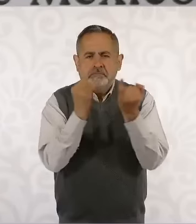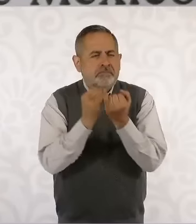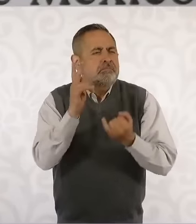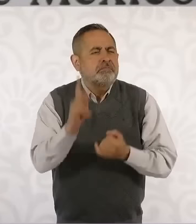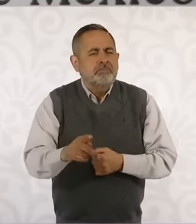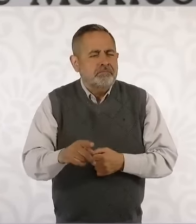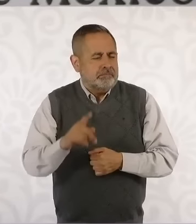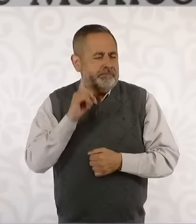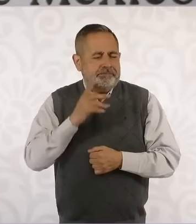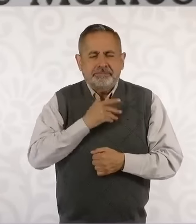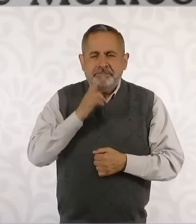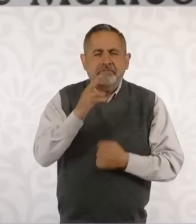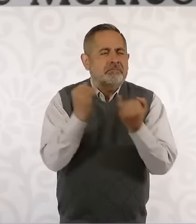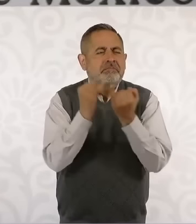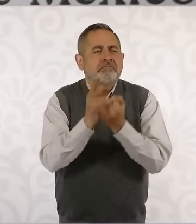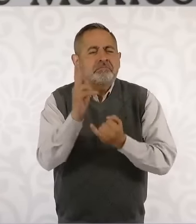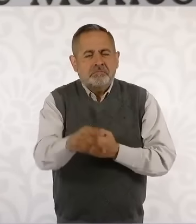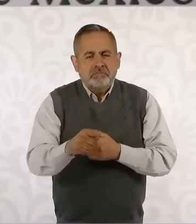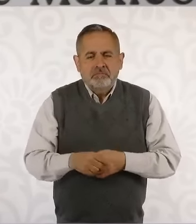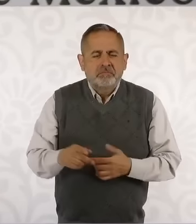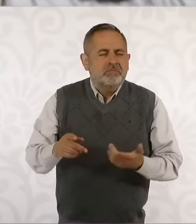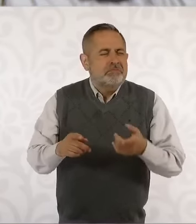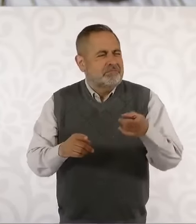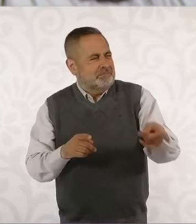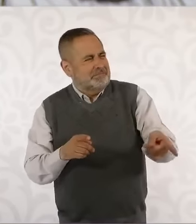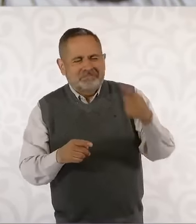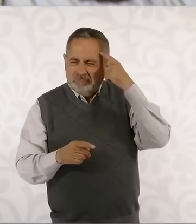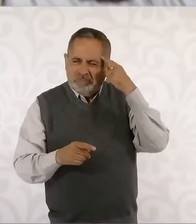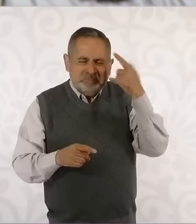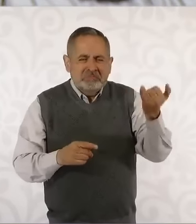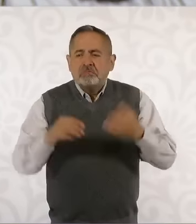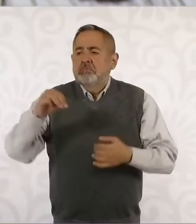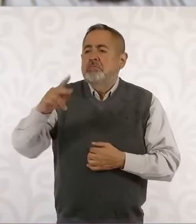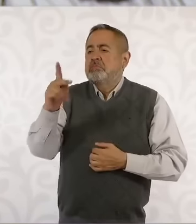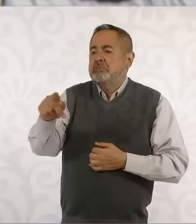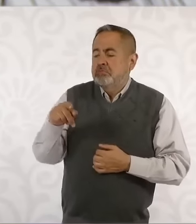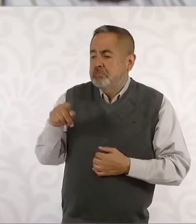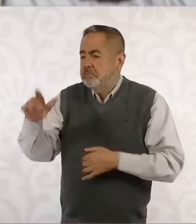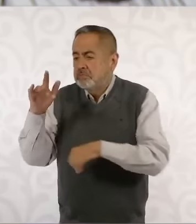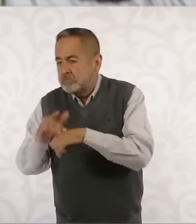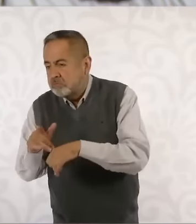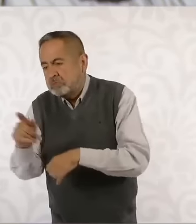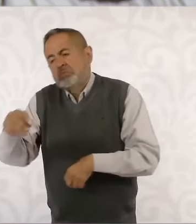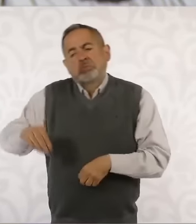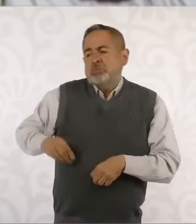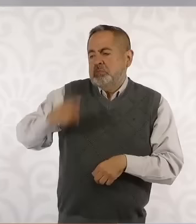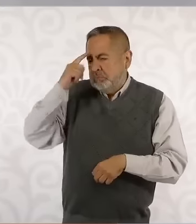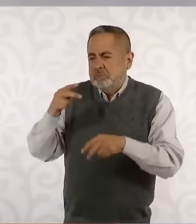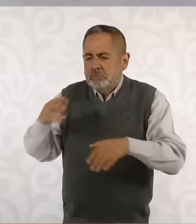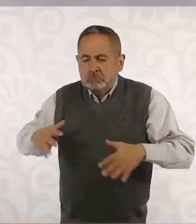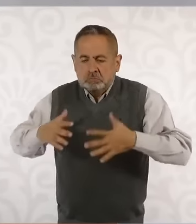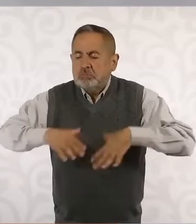ibas de vestido corto? ¿Por qué se lo buscó la presidenta por andar caminando?" Hazme favor.